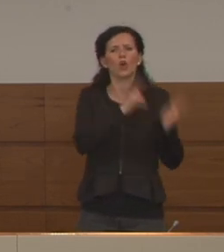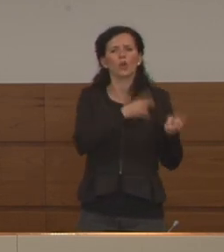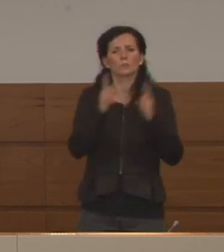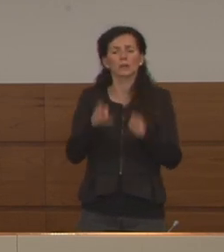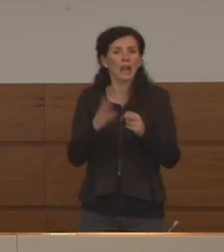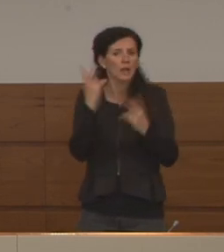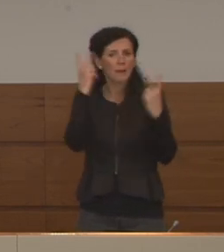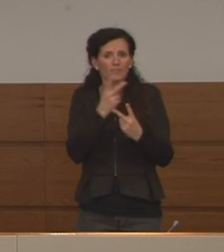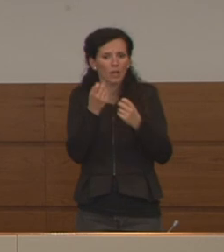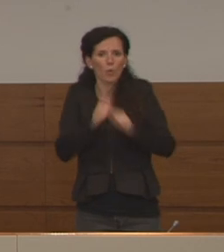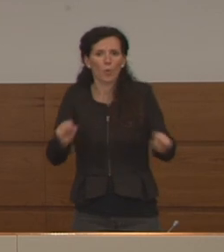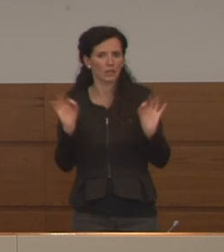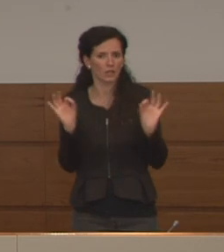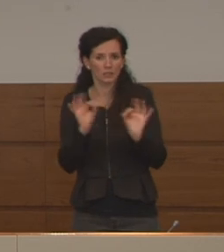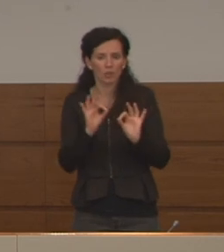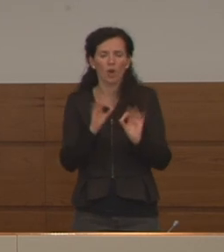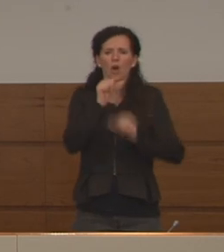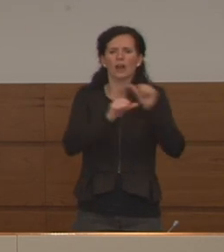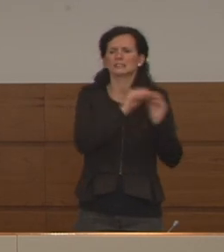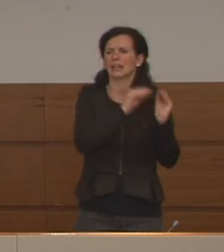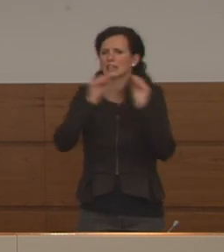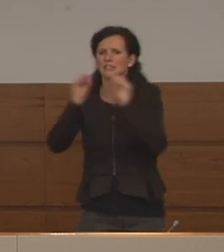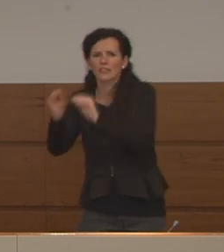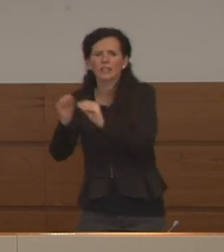in queste strutture che non sono state in grado, probabilmente perché non